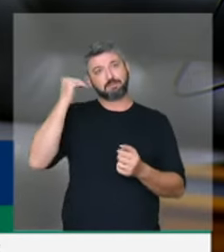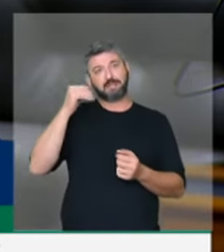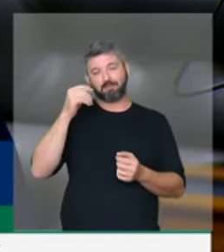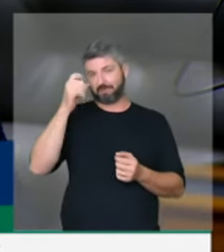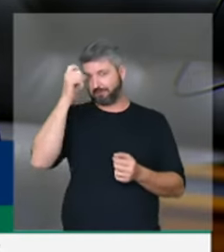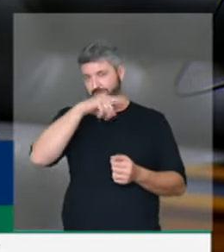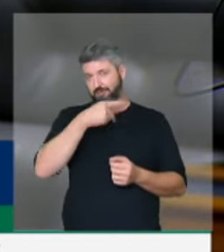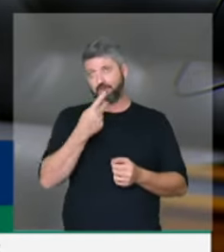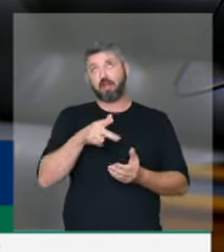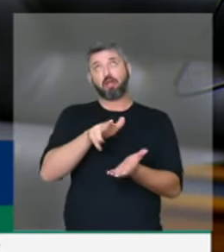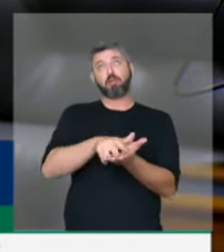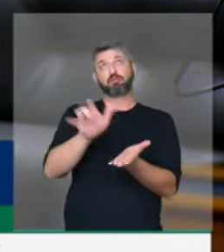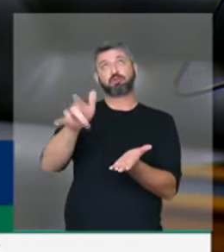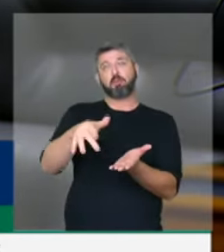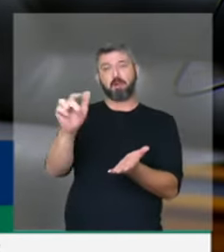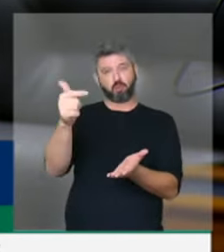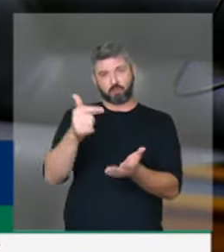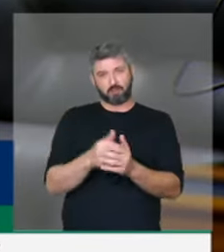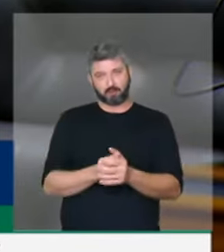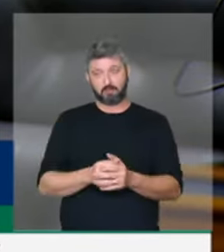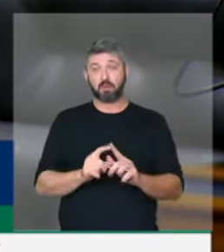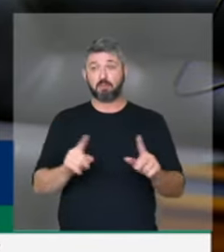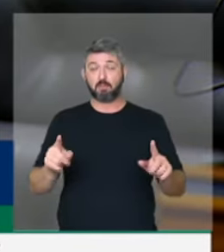INCENTIVO PARA QUE A INICIATIVA PRIVADA POSSA